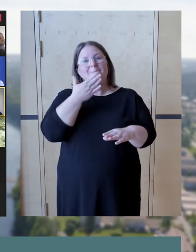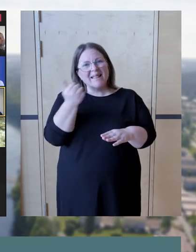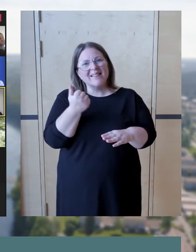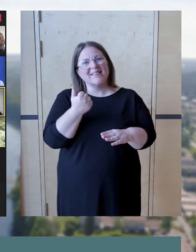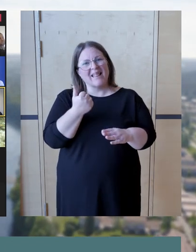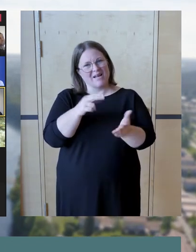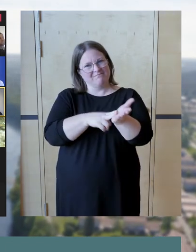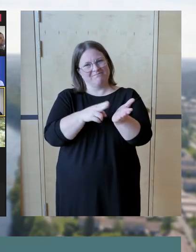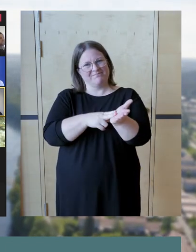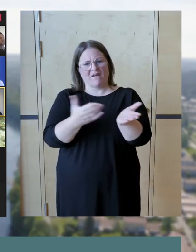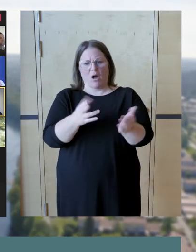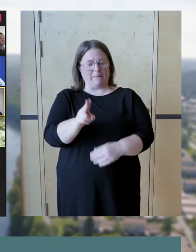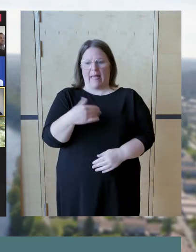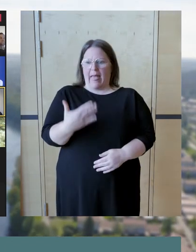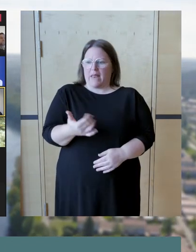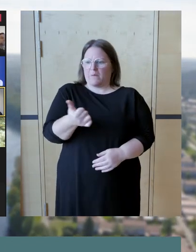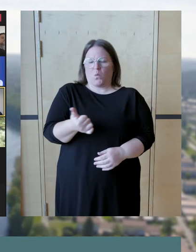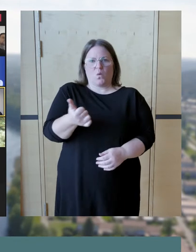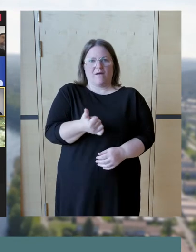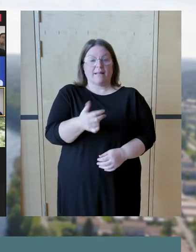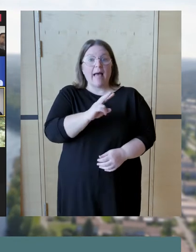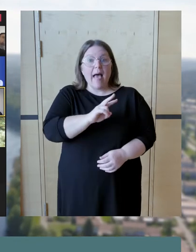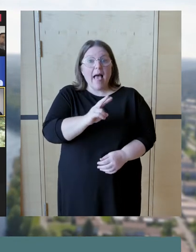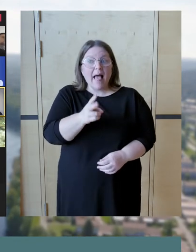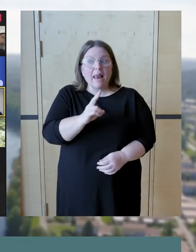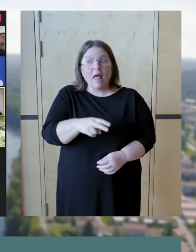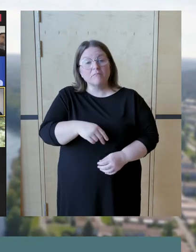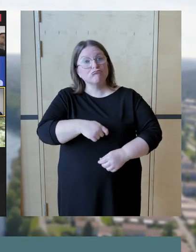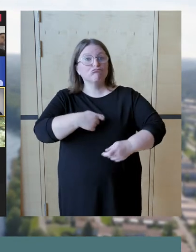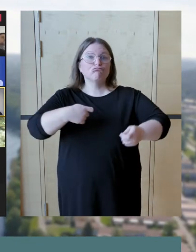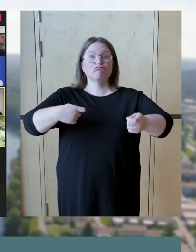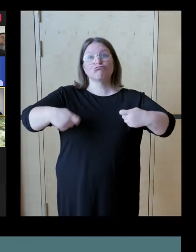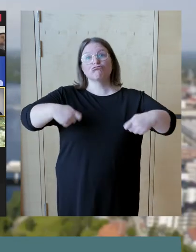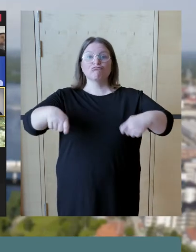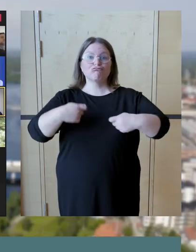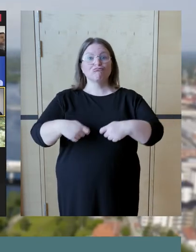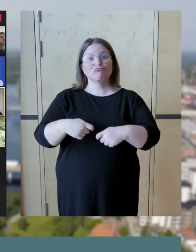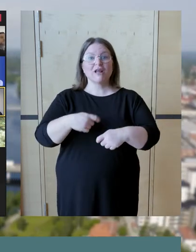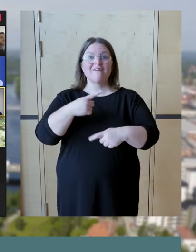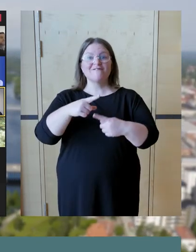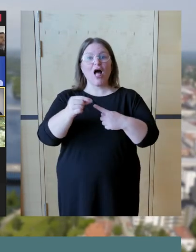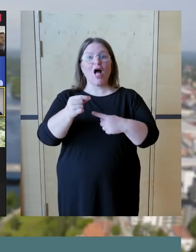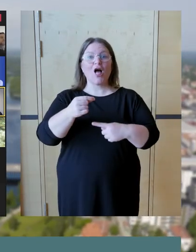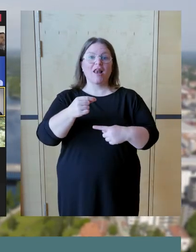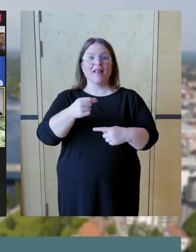Eller är det bara att man lägger ut vallöften för att man är det fanns behovet för eller inte för jag tycker det Sänk väldigt mycket